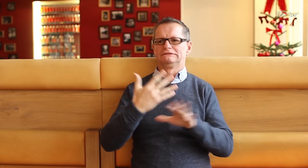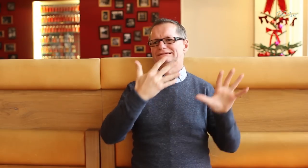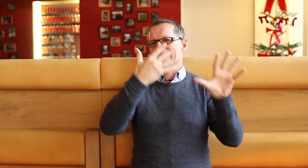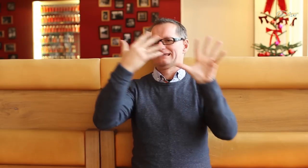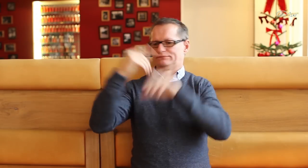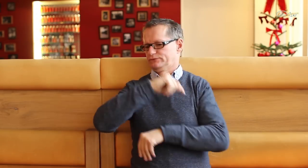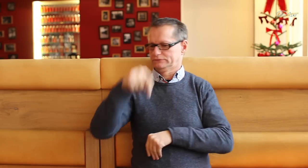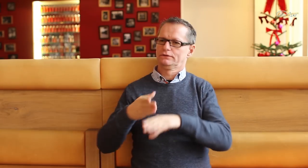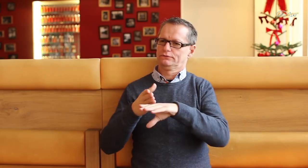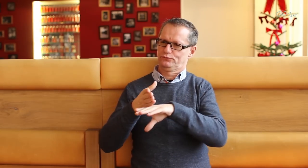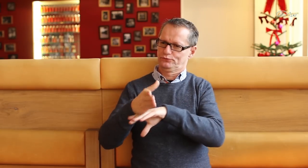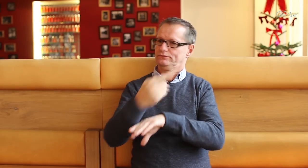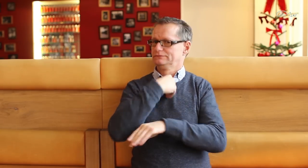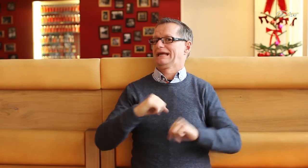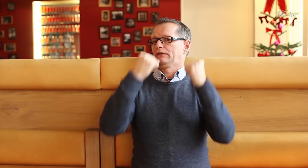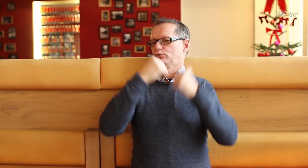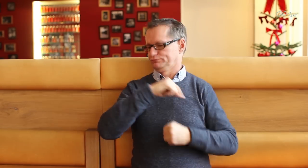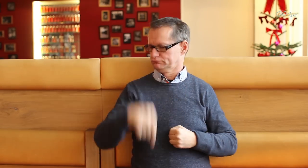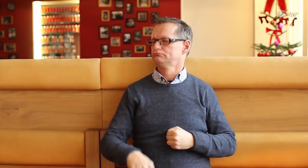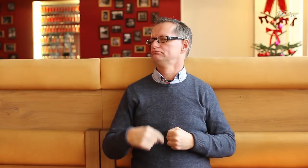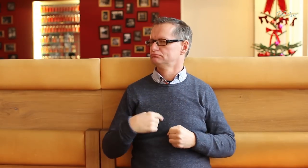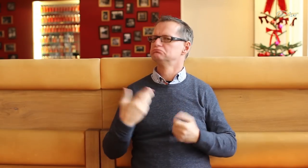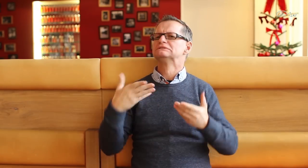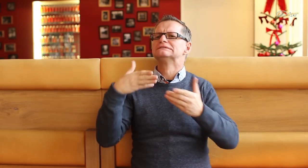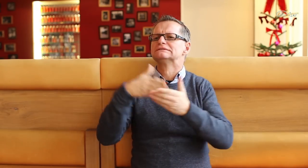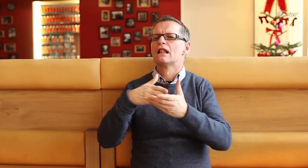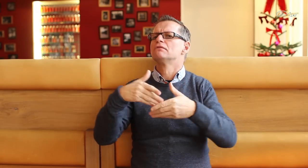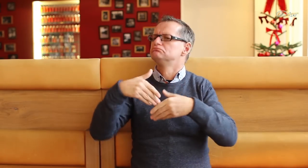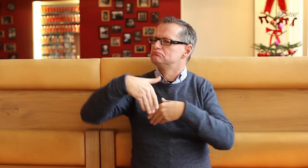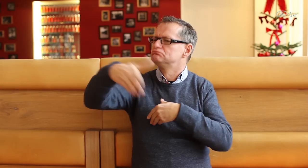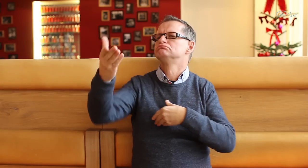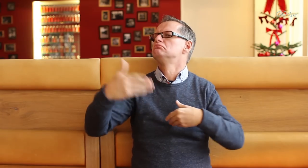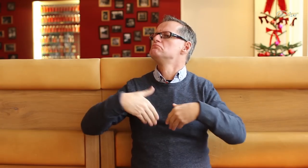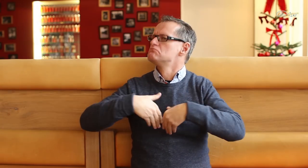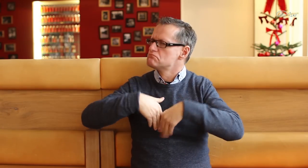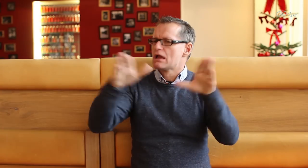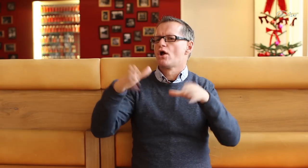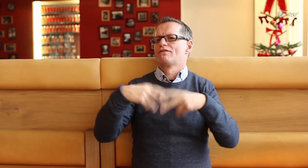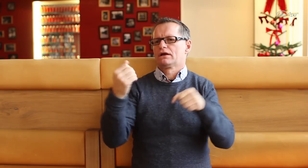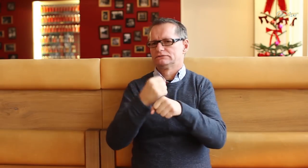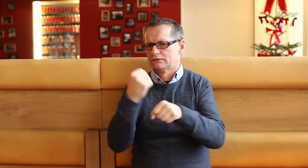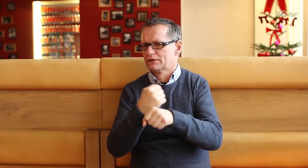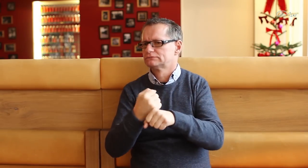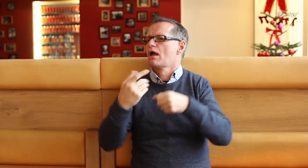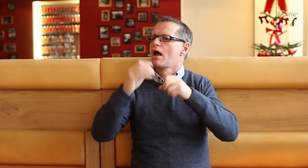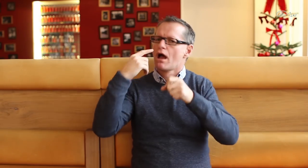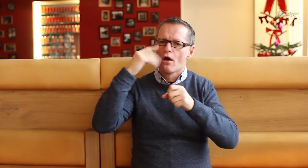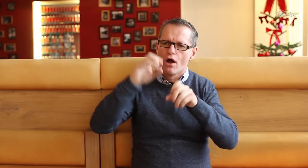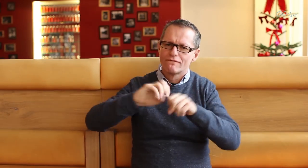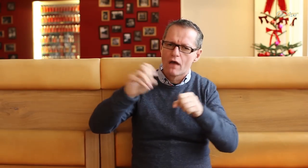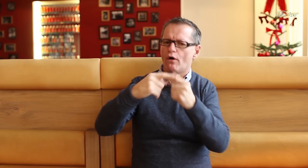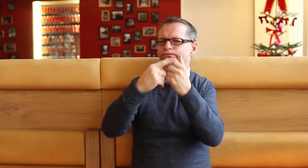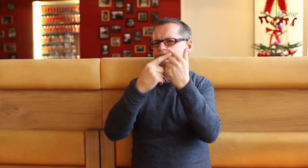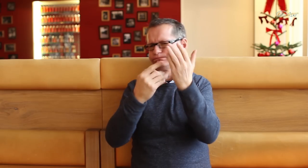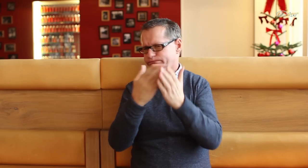Ich habe sie gegründet und bin bis heute aktiv. Unsere Ziele sind mehr Öffentlichkeitsarbeit und natürlich auch Aufklärung und vieles anderes.